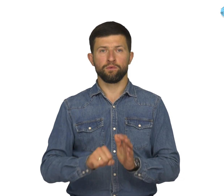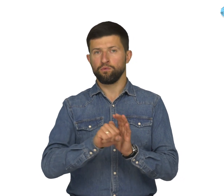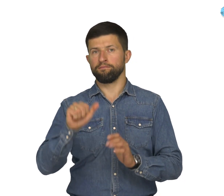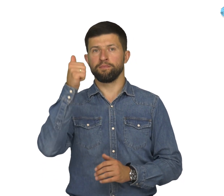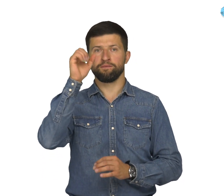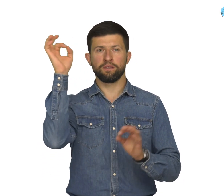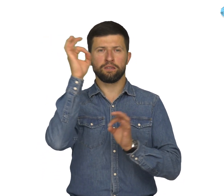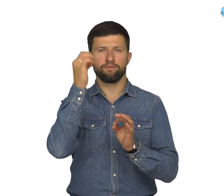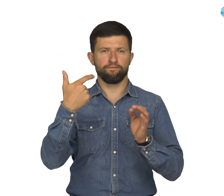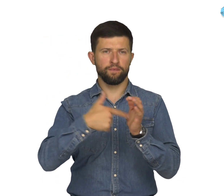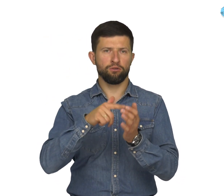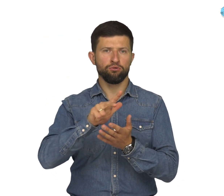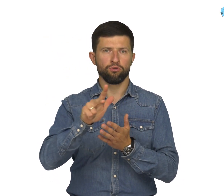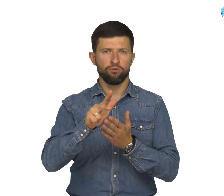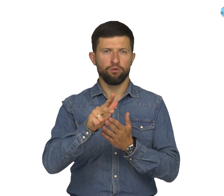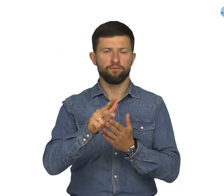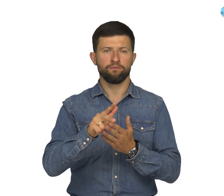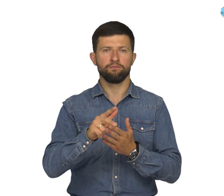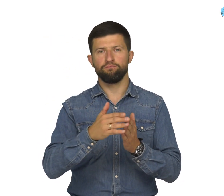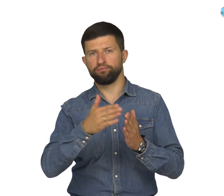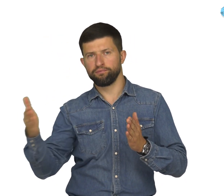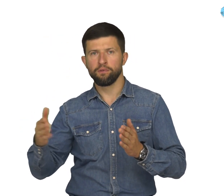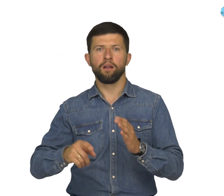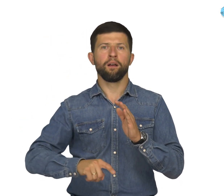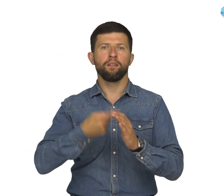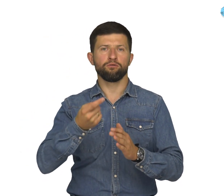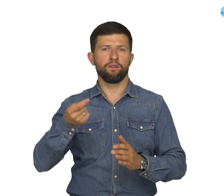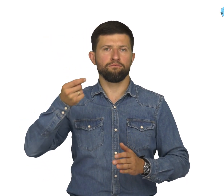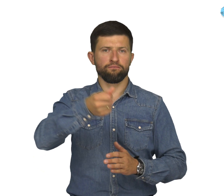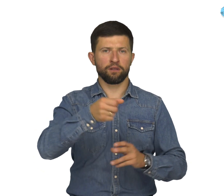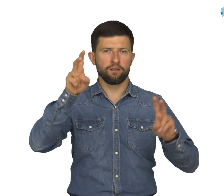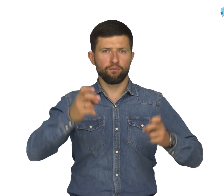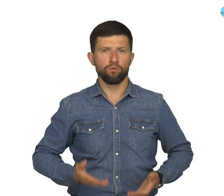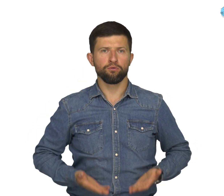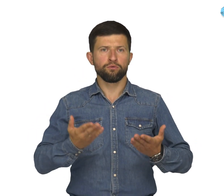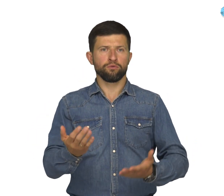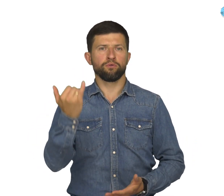Od 1 stycznia 2013 r. jednorazowa zapomoga z tytułu urodzenia się dziecka